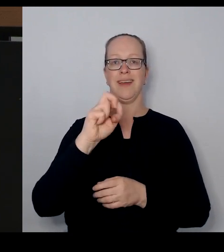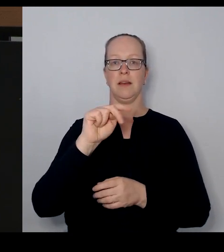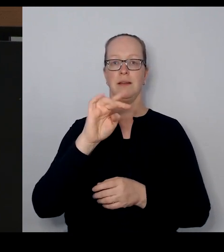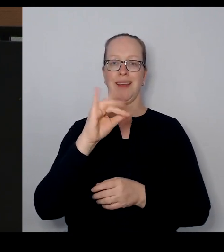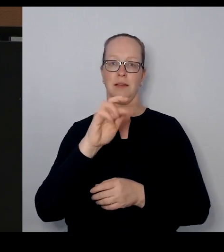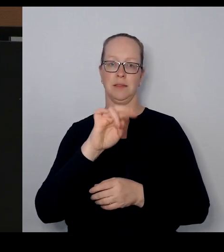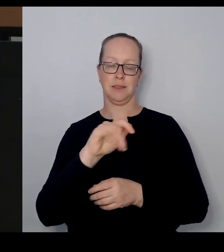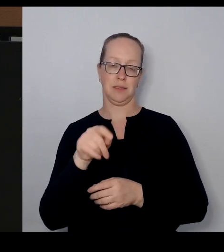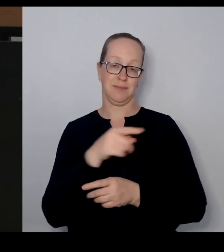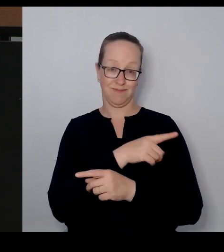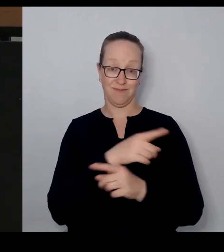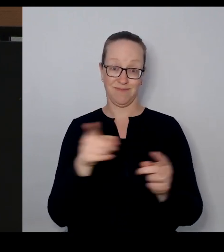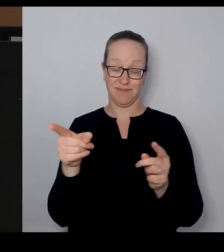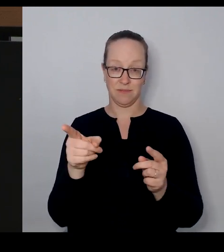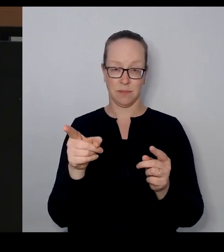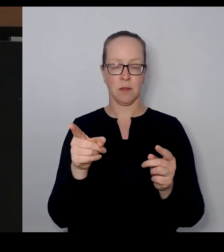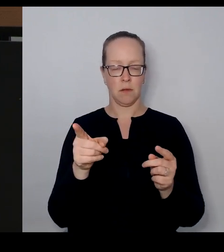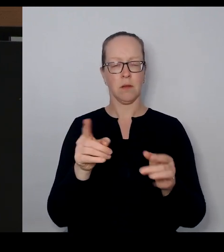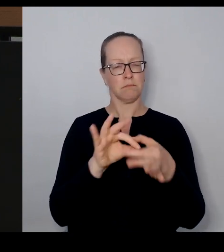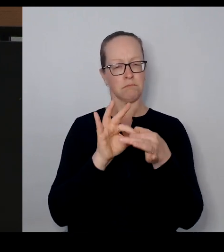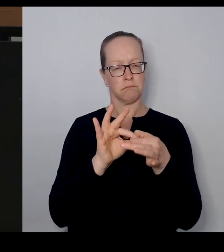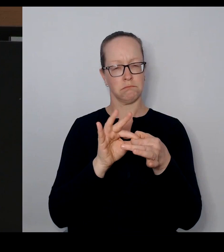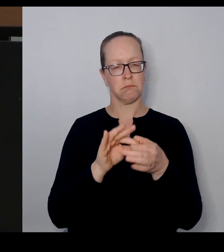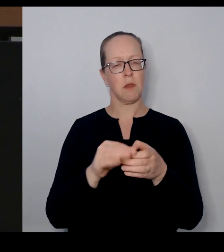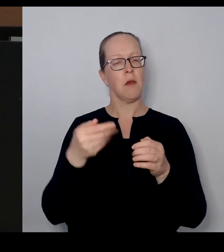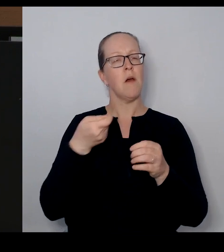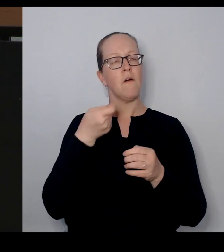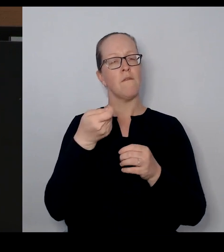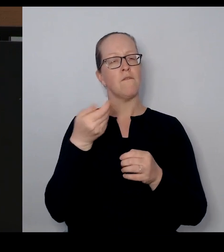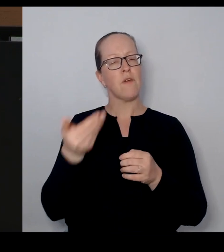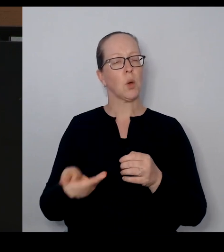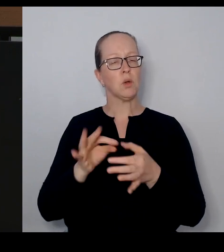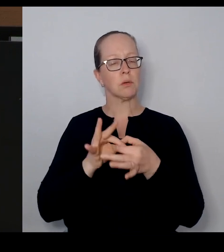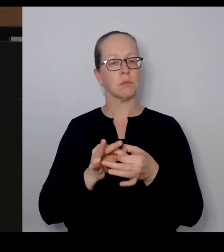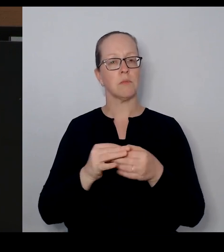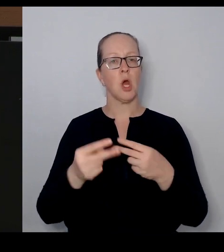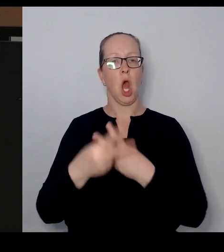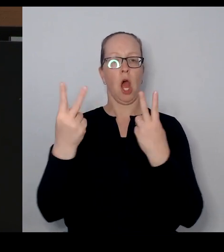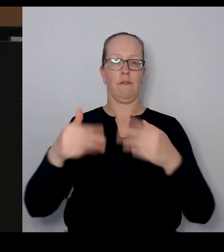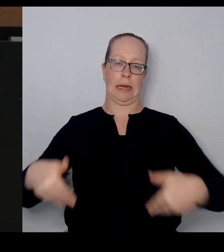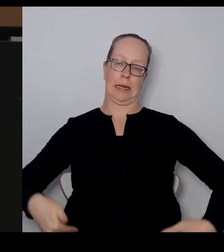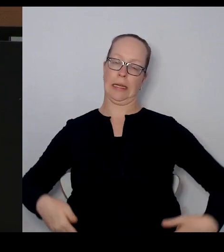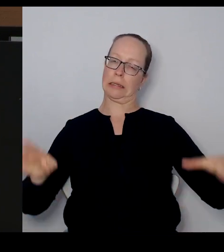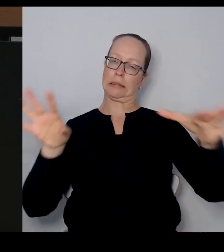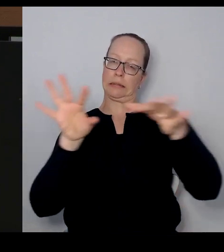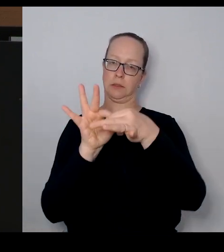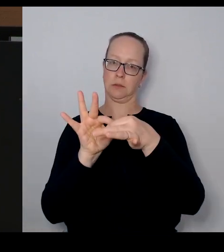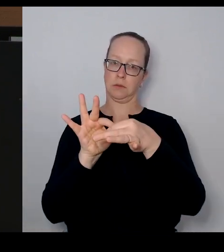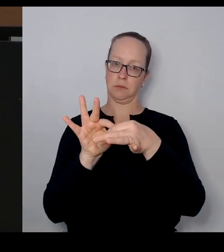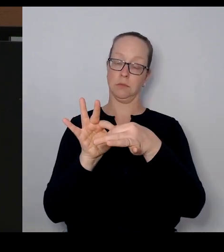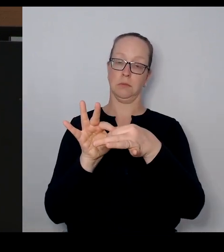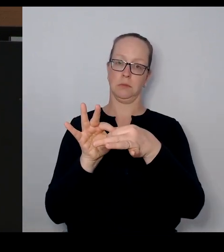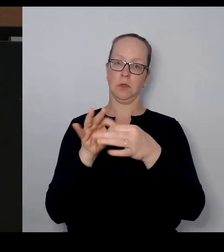Sie ist nicht nur in den Staatsvertrag des RBB übernommen worden, sondern hat inzwischen auch Eingang in den